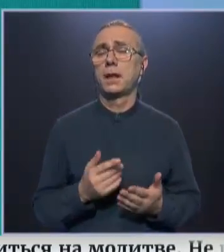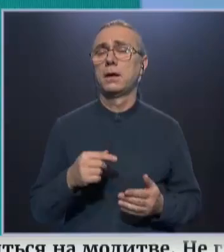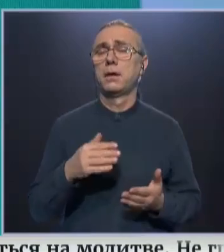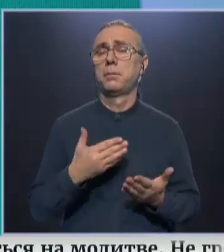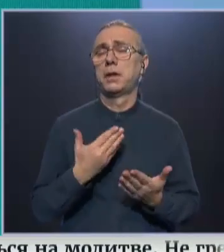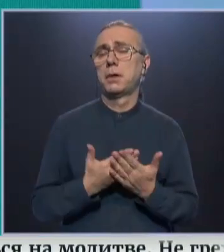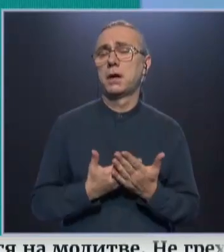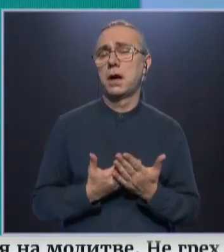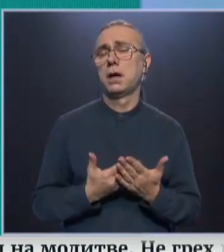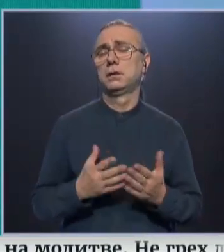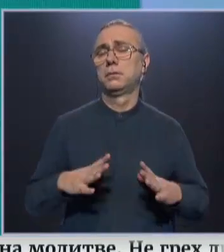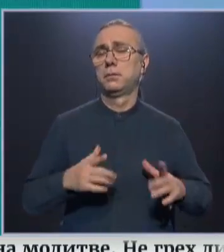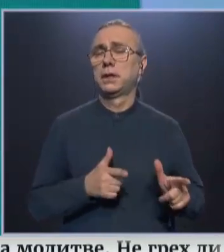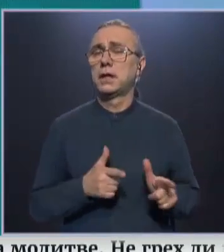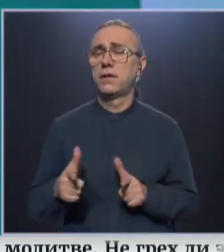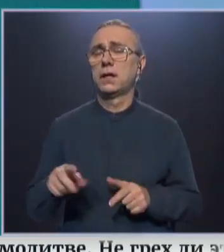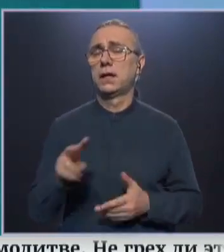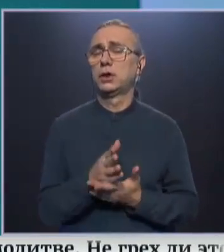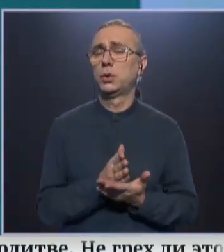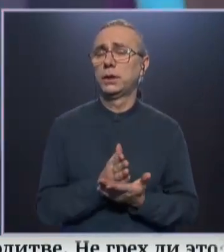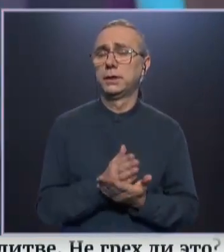приготовлении какое-то дополнительно обременительное